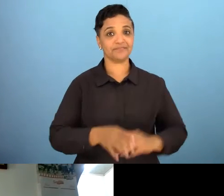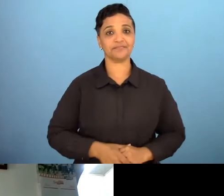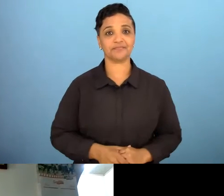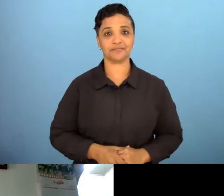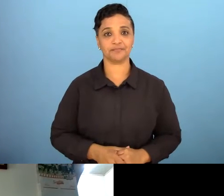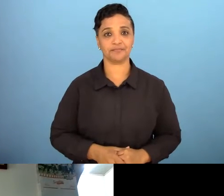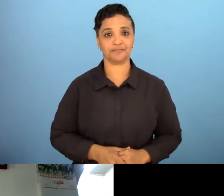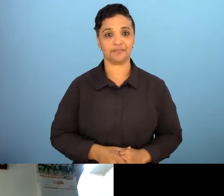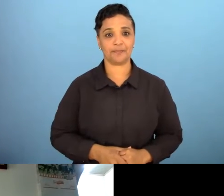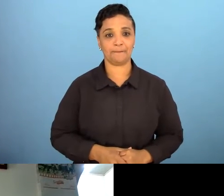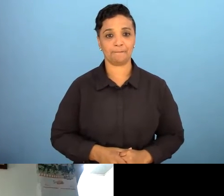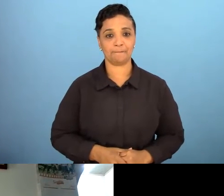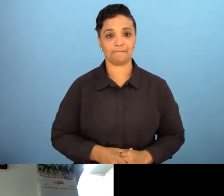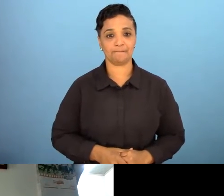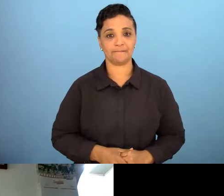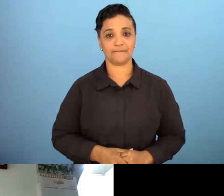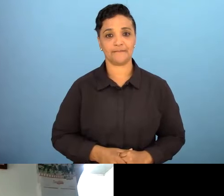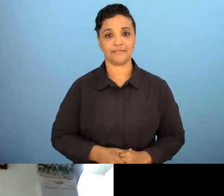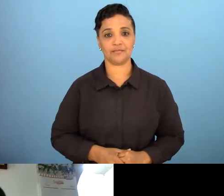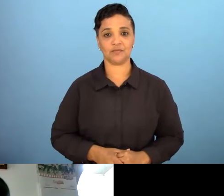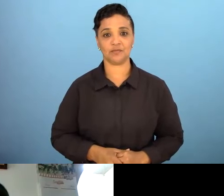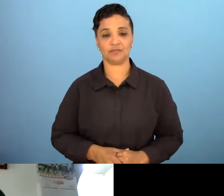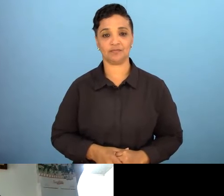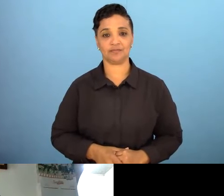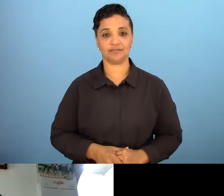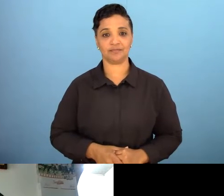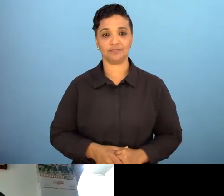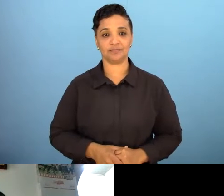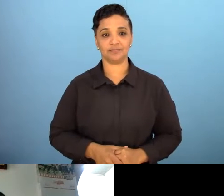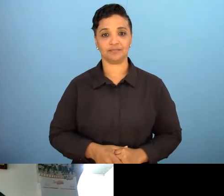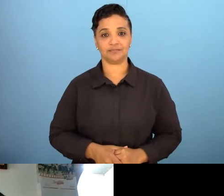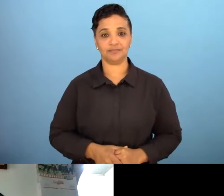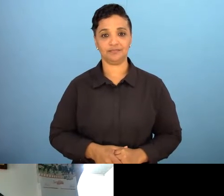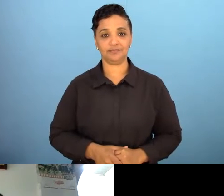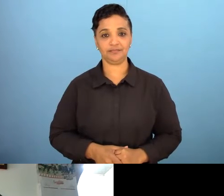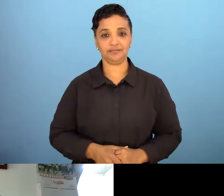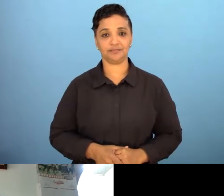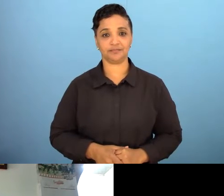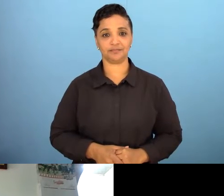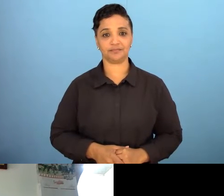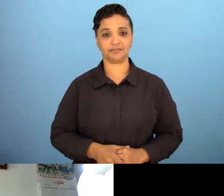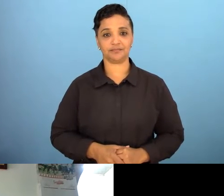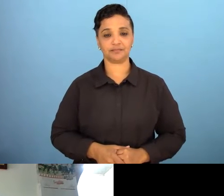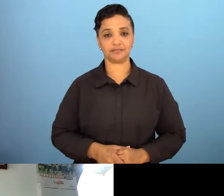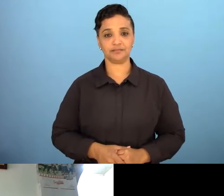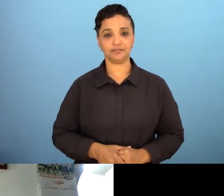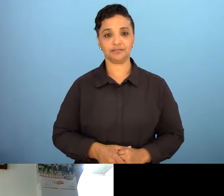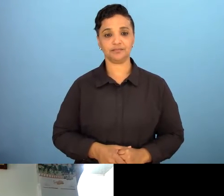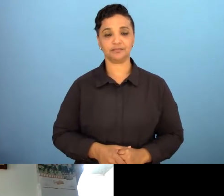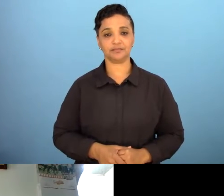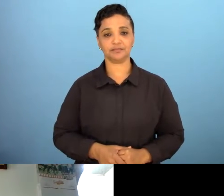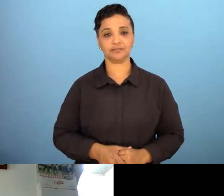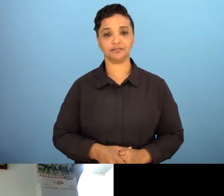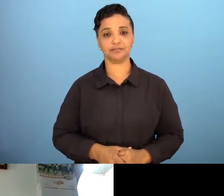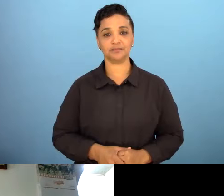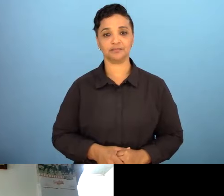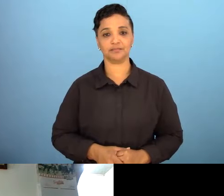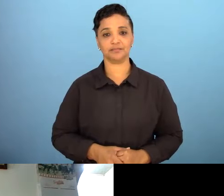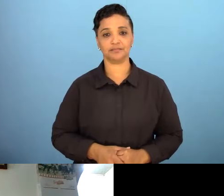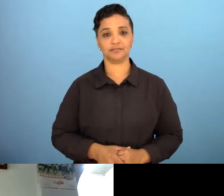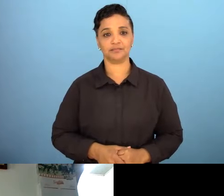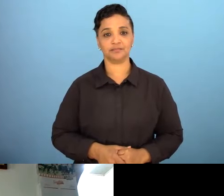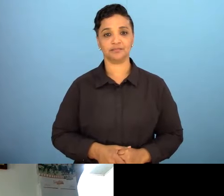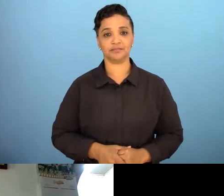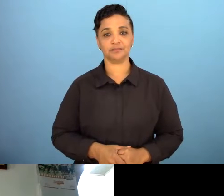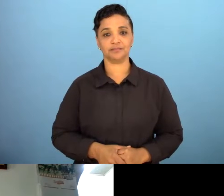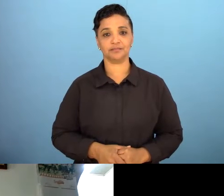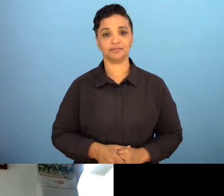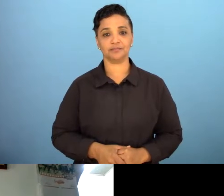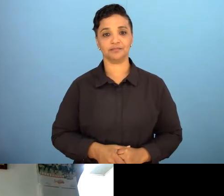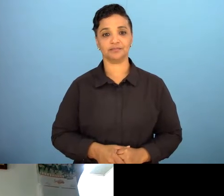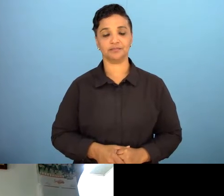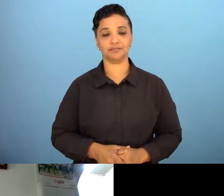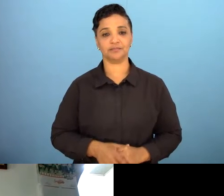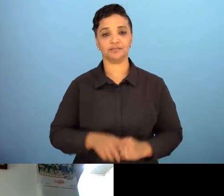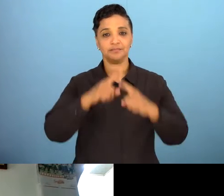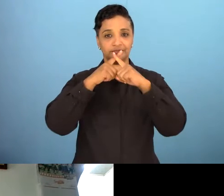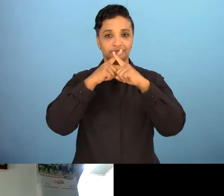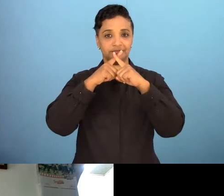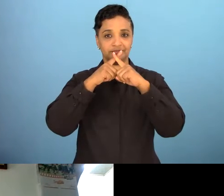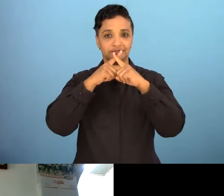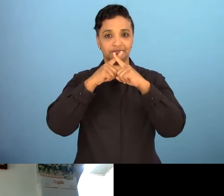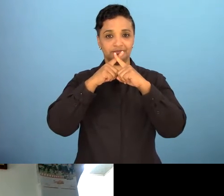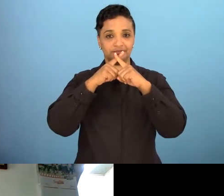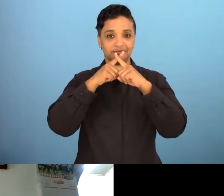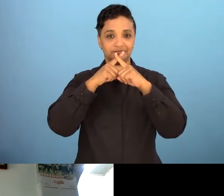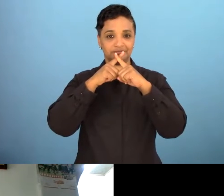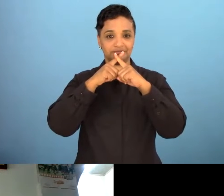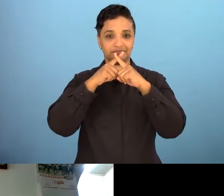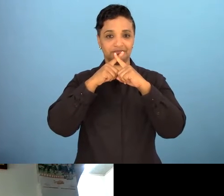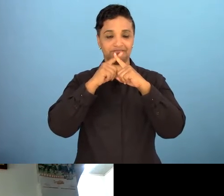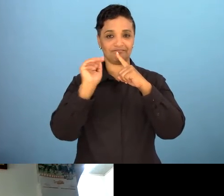en Nigeria, por favor, adelante, Godwin.